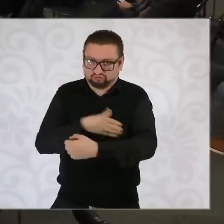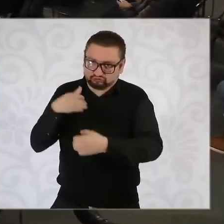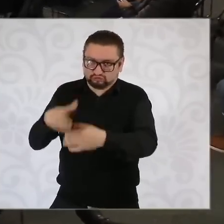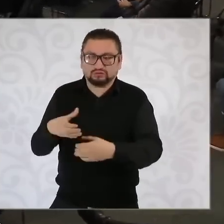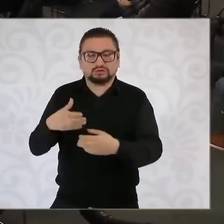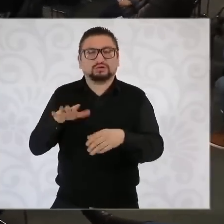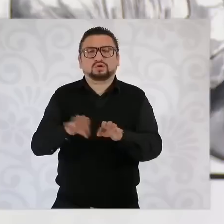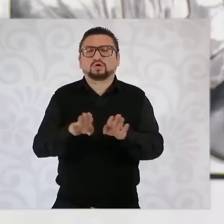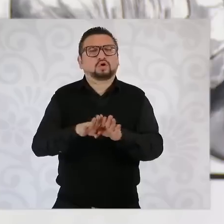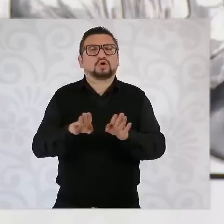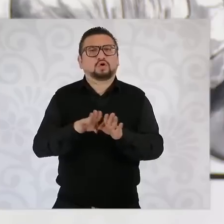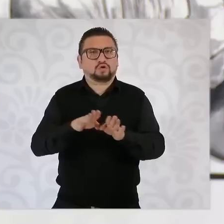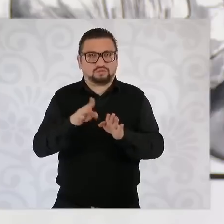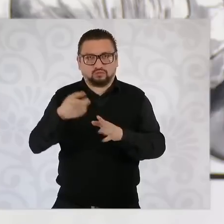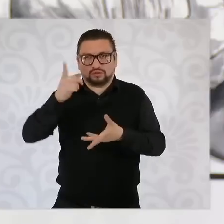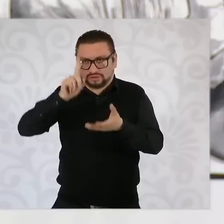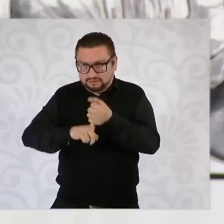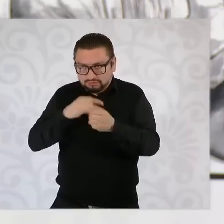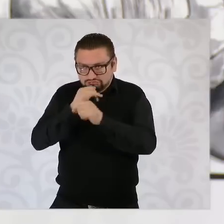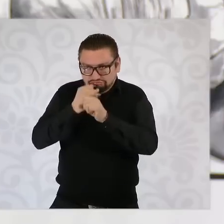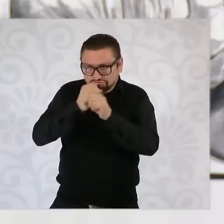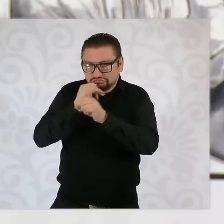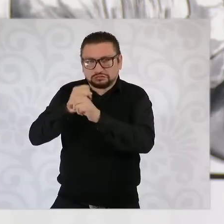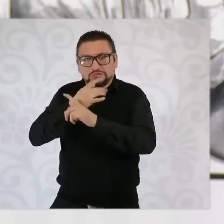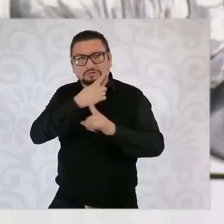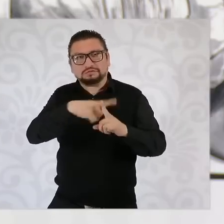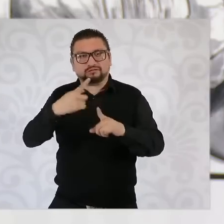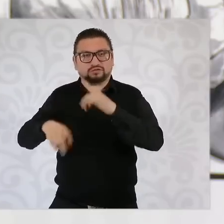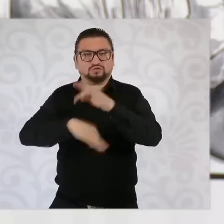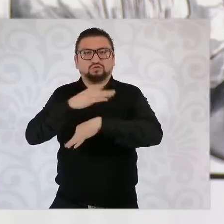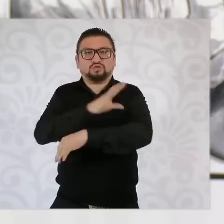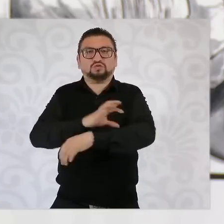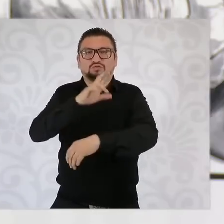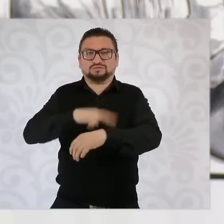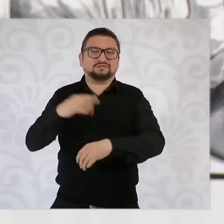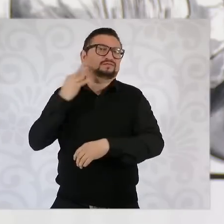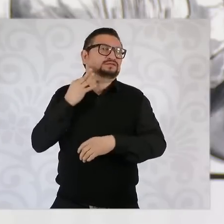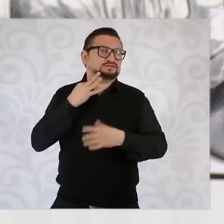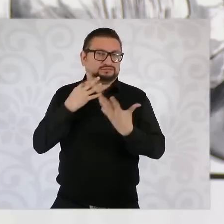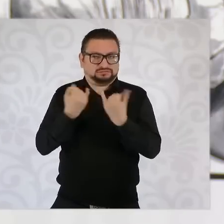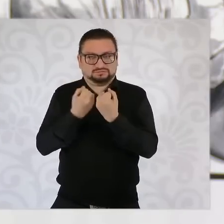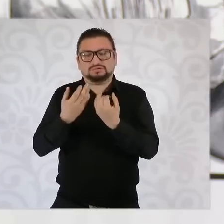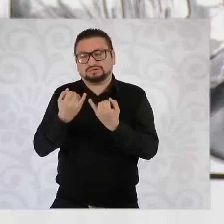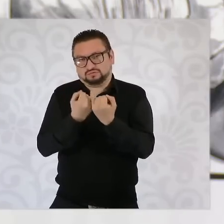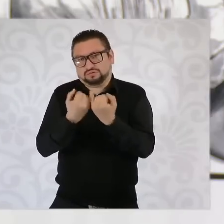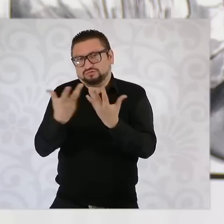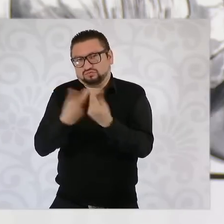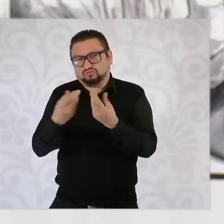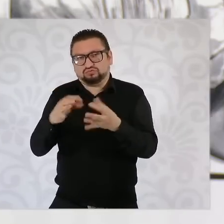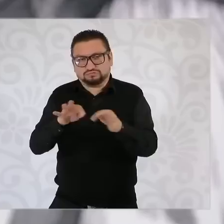fortaleciendo inteligencia Y la investigación y la coordinación con la fiscalía para hacer carpetas